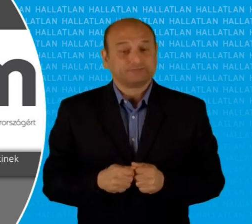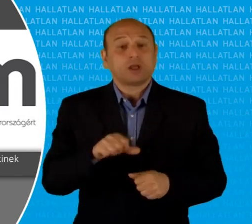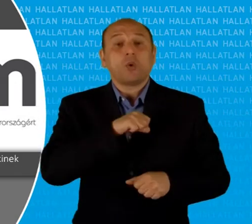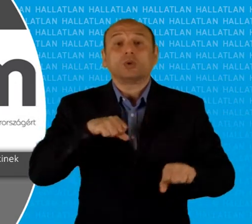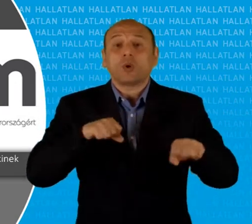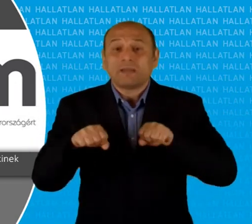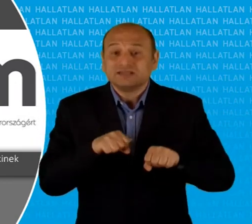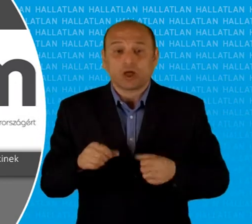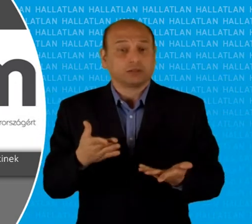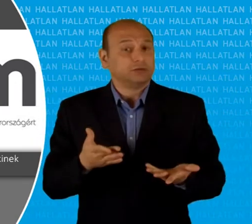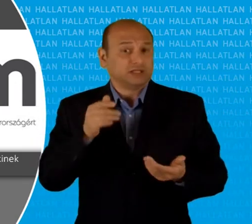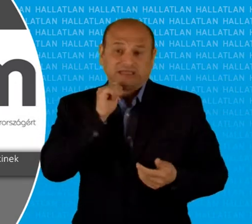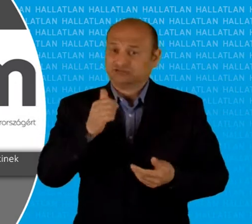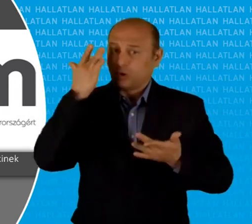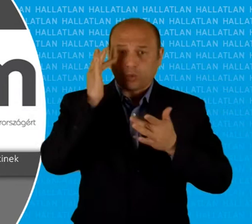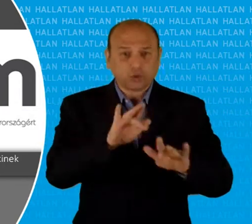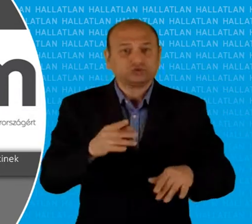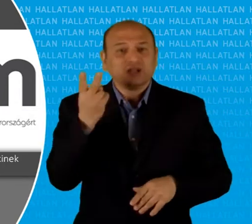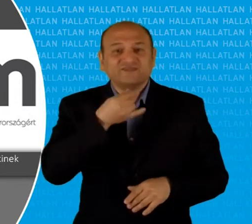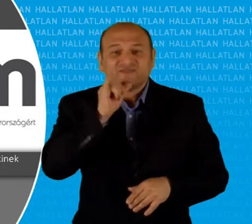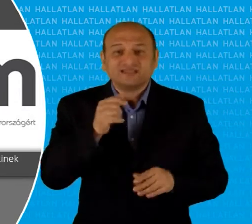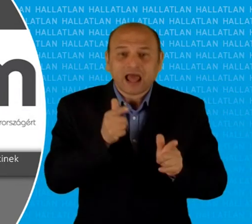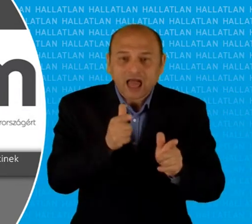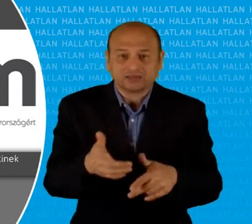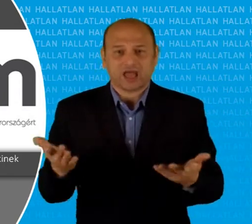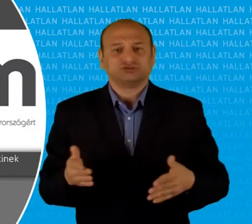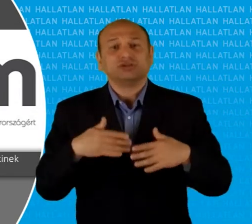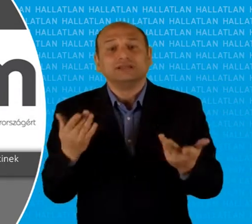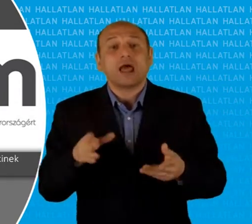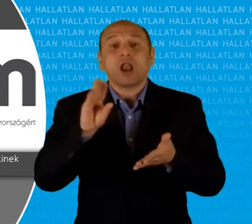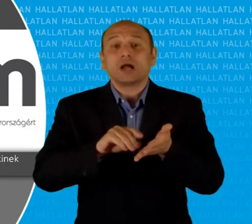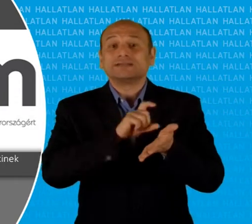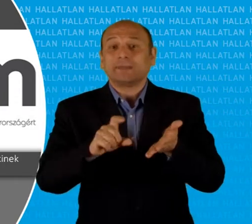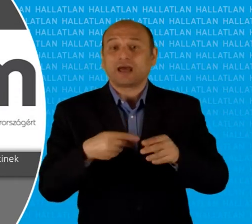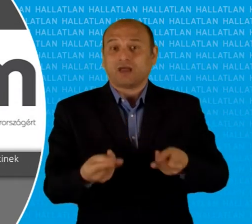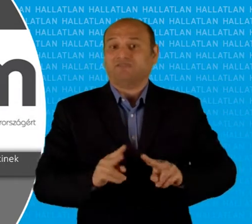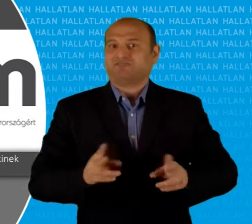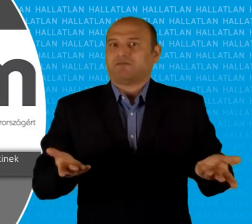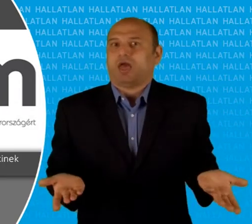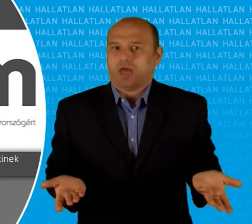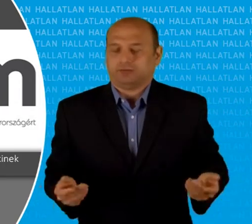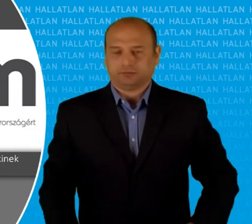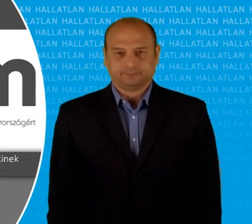Az önkormányzat vízellátásról nem gondoskodik, de a lakcímkártyákat kiállítja.